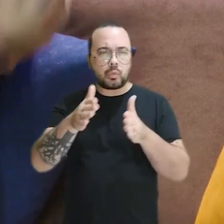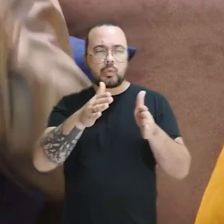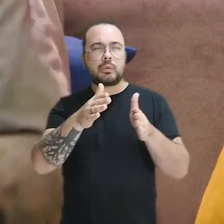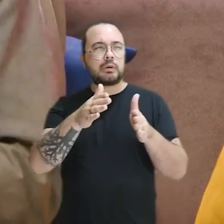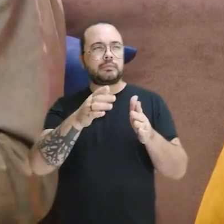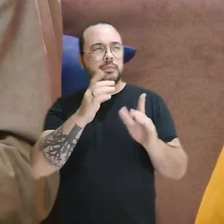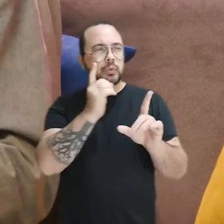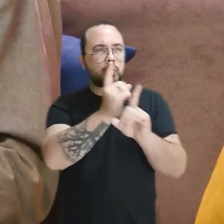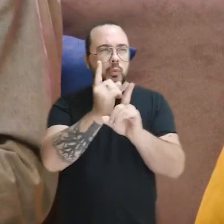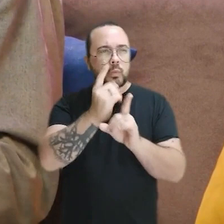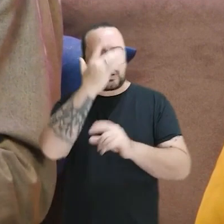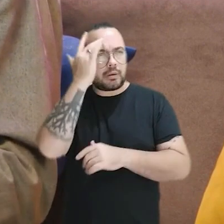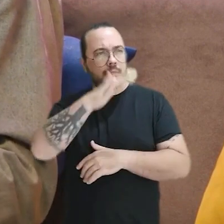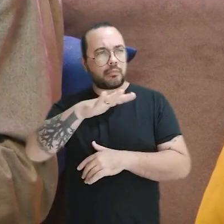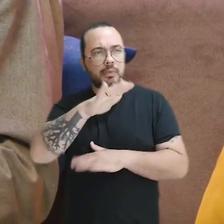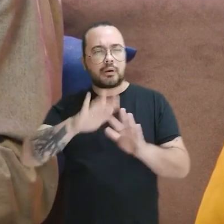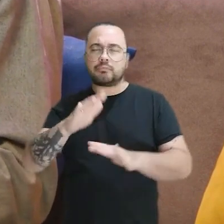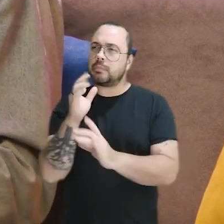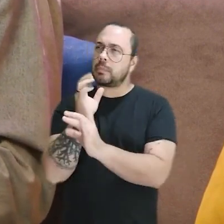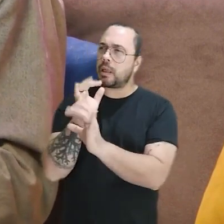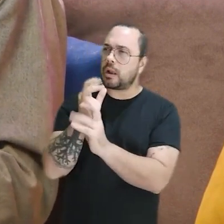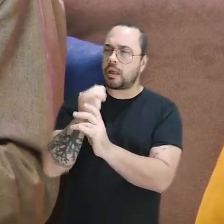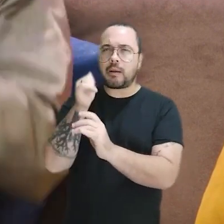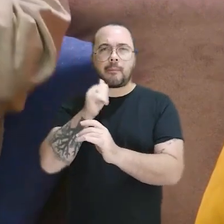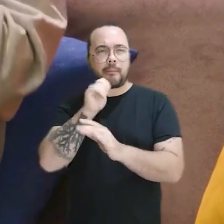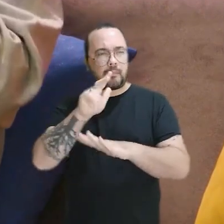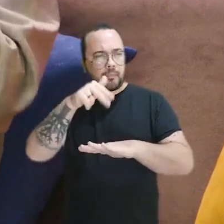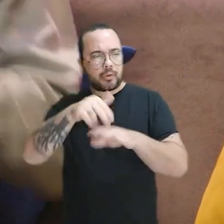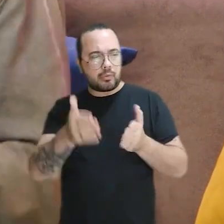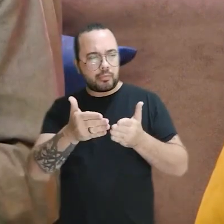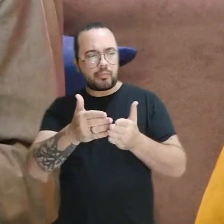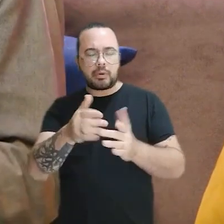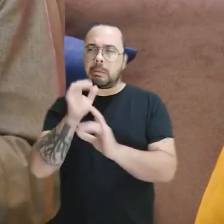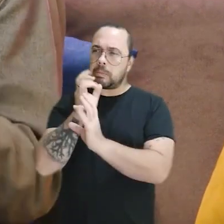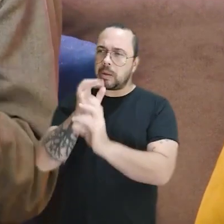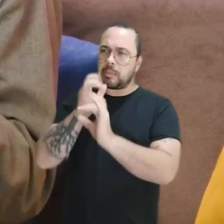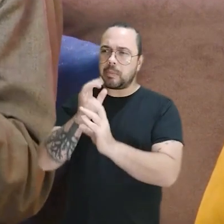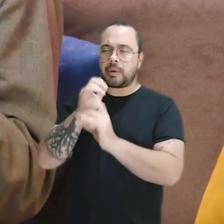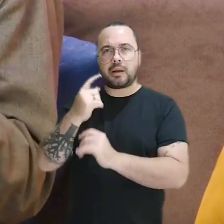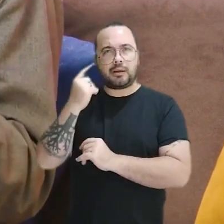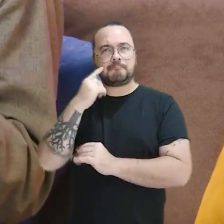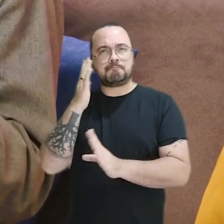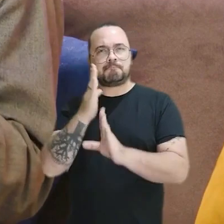achando um cara foda, chamando um trompetista pra fazer na hora que a muié entra no bar... "Quero um trompete tocando", sabe? Eu consigo ver isso.